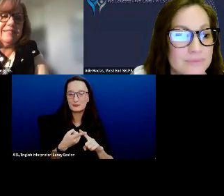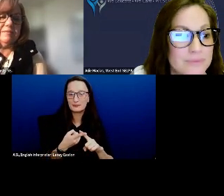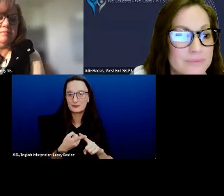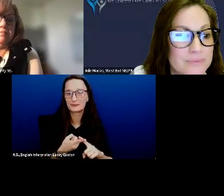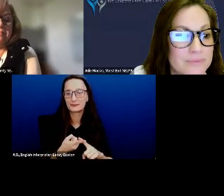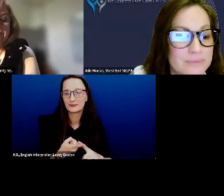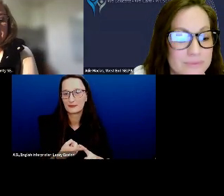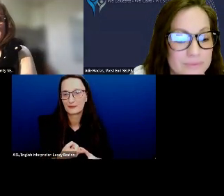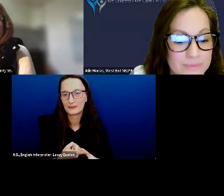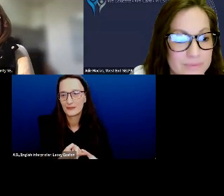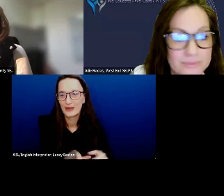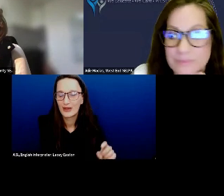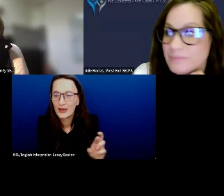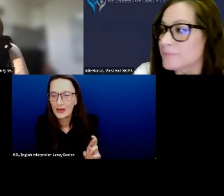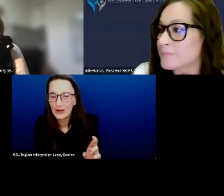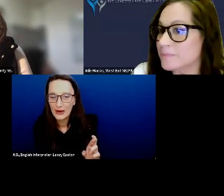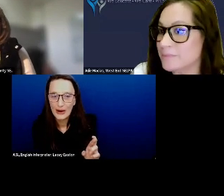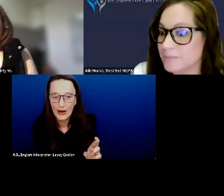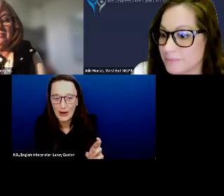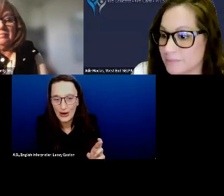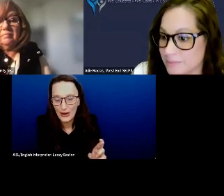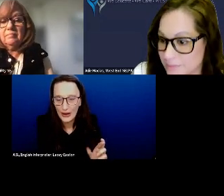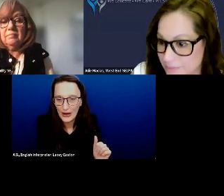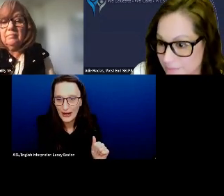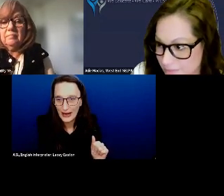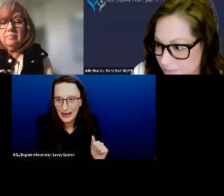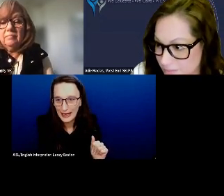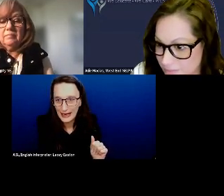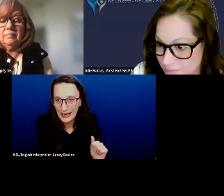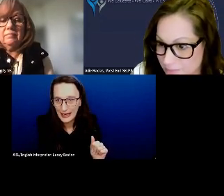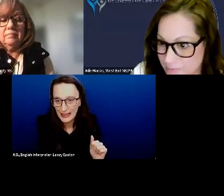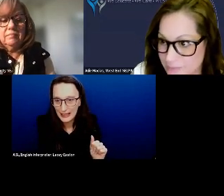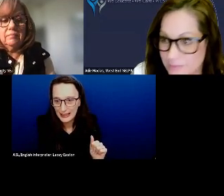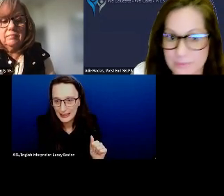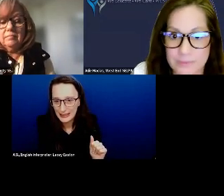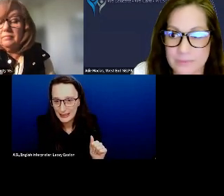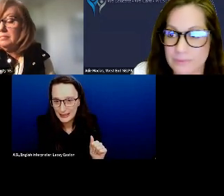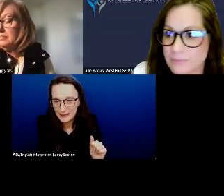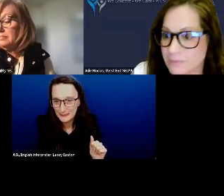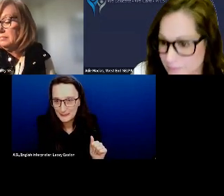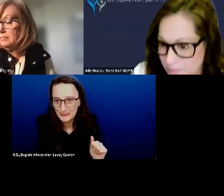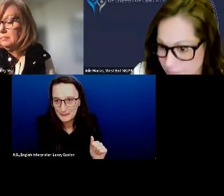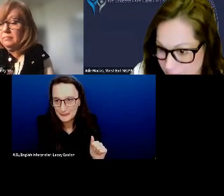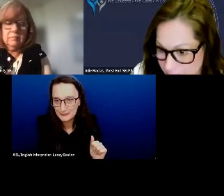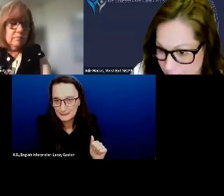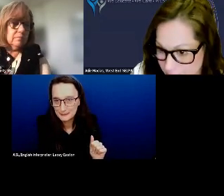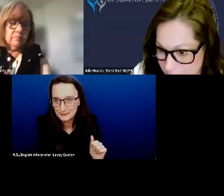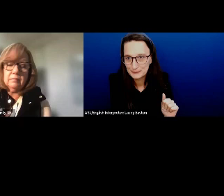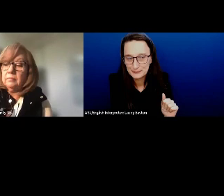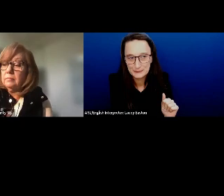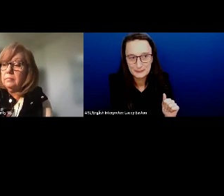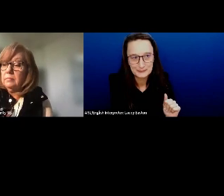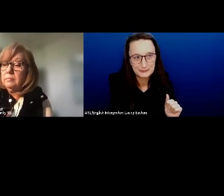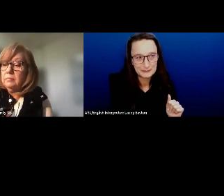está bien, gracias, está bien, algunas de las preguntas que los padres comparten con frecuencia